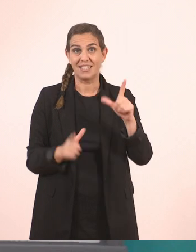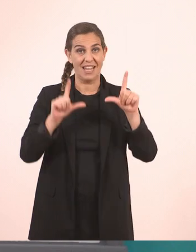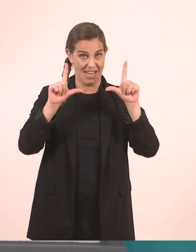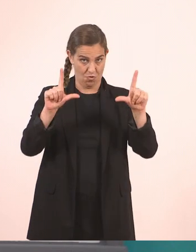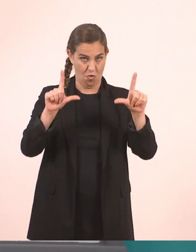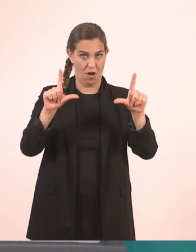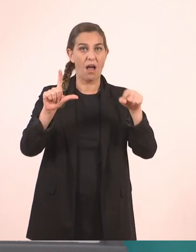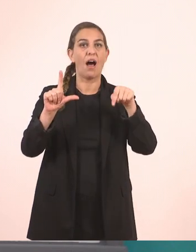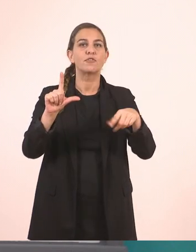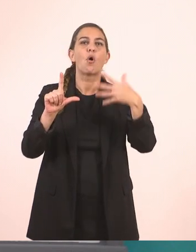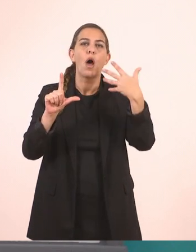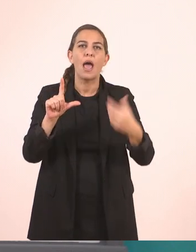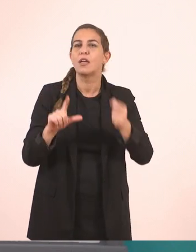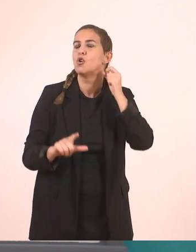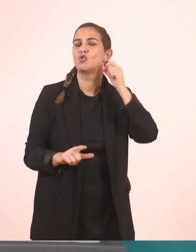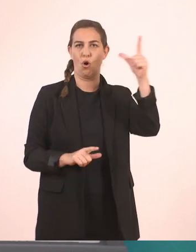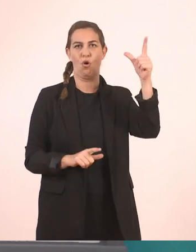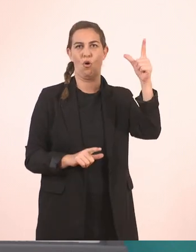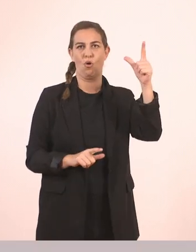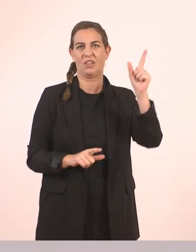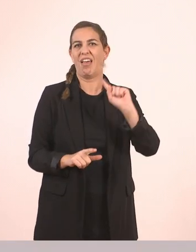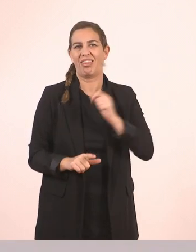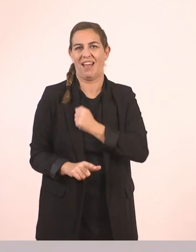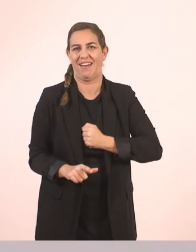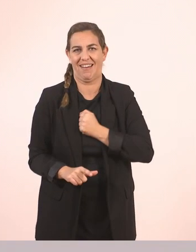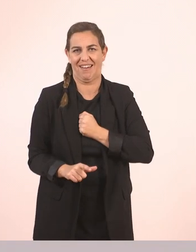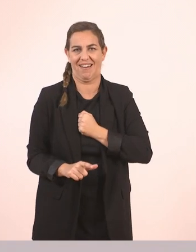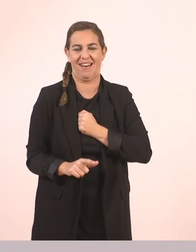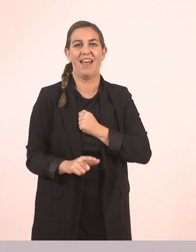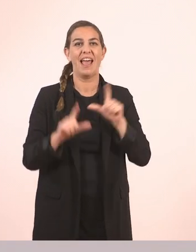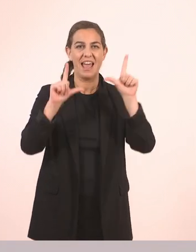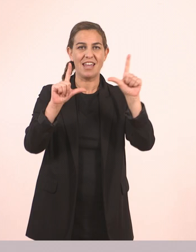έχει πανηγυρικό χαρακτήρα, βλέπουμε στο κέντρο την Παναγία με το Χριστό δίπλα της,